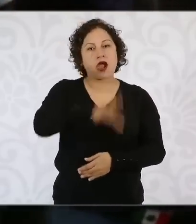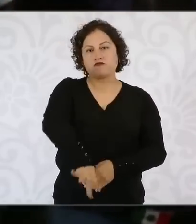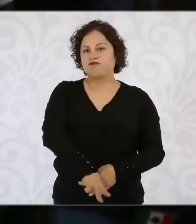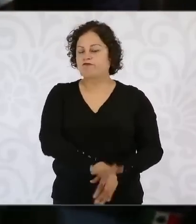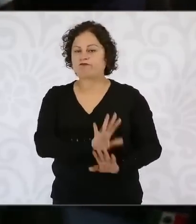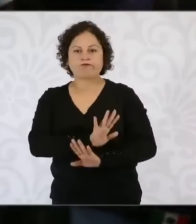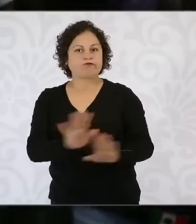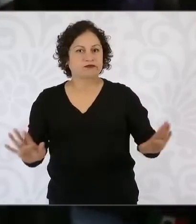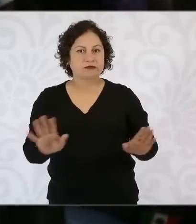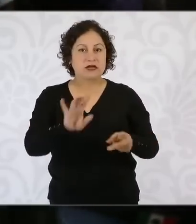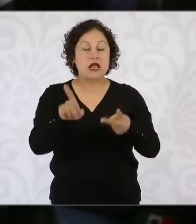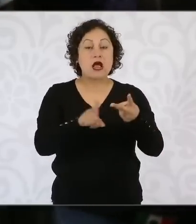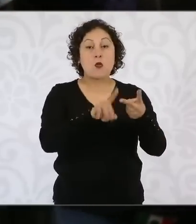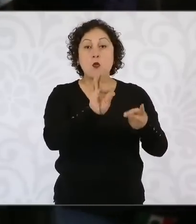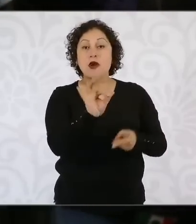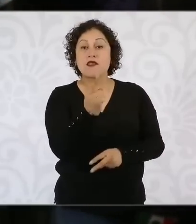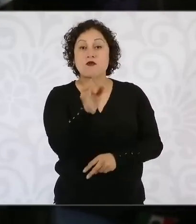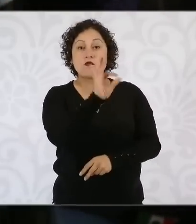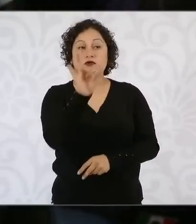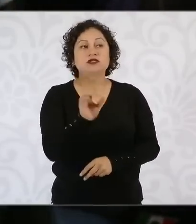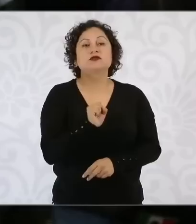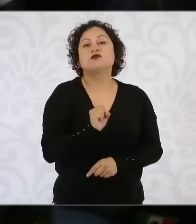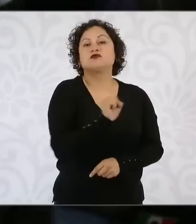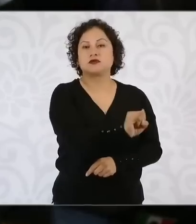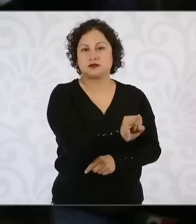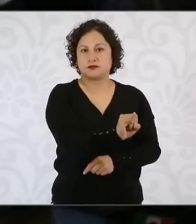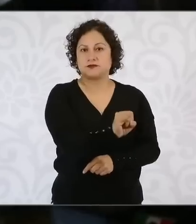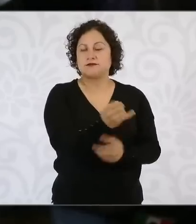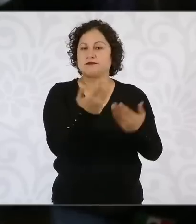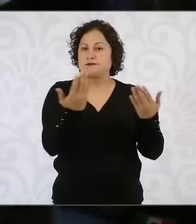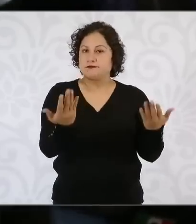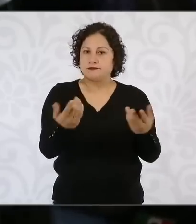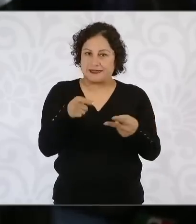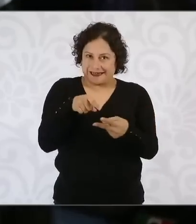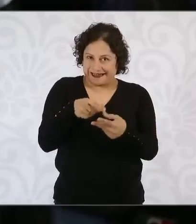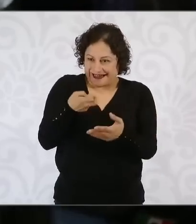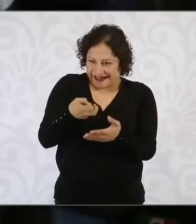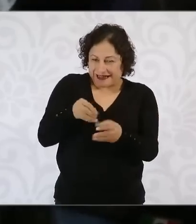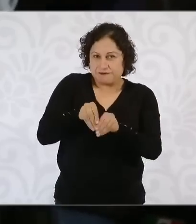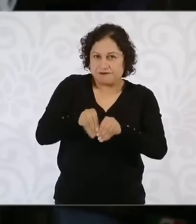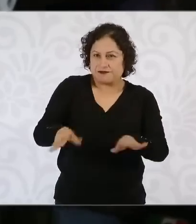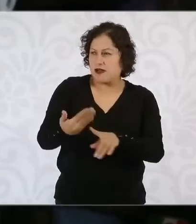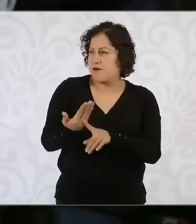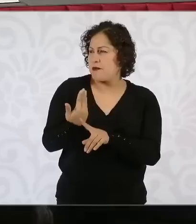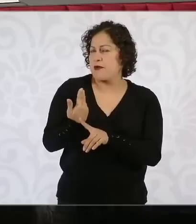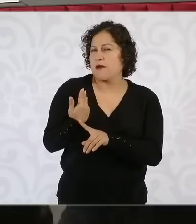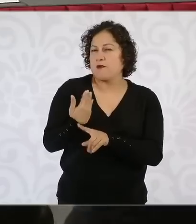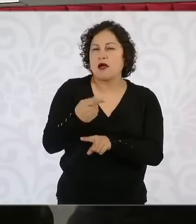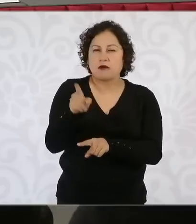solo el 41 por y esto tiene unos días que salió fue publicado seguramente usted ya lo vio qué